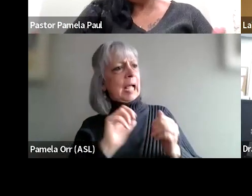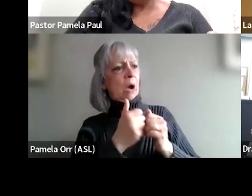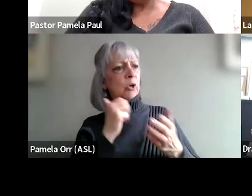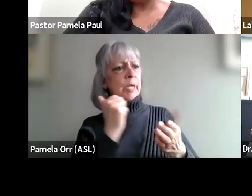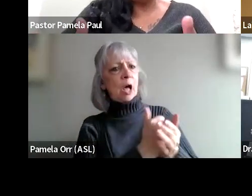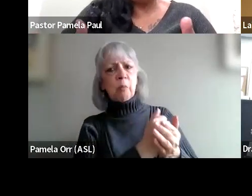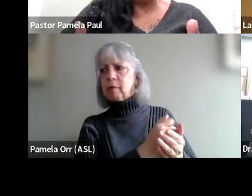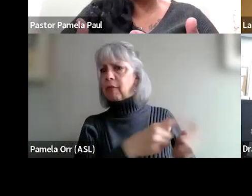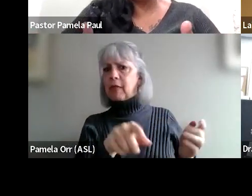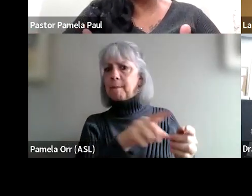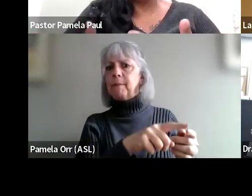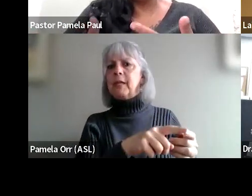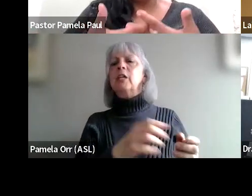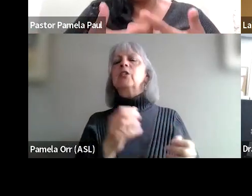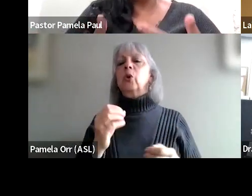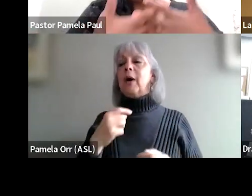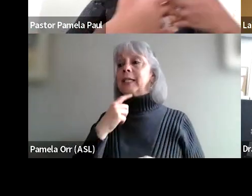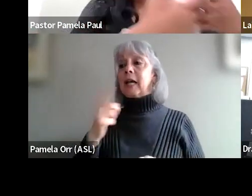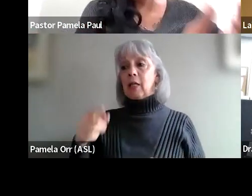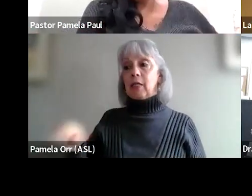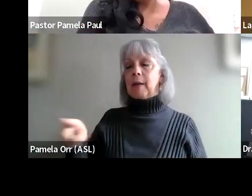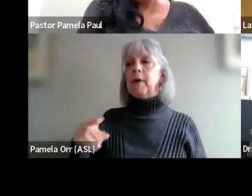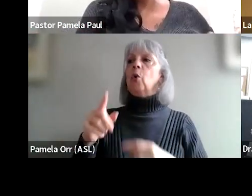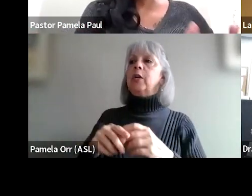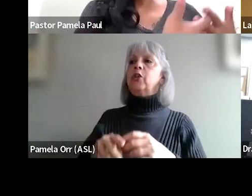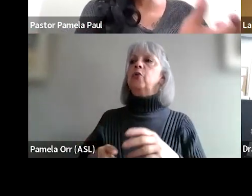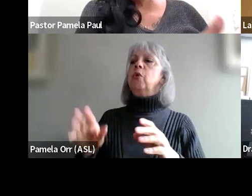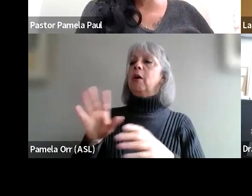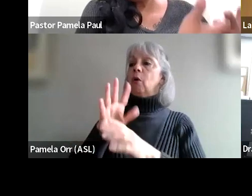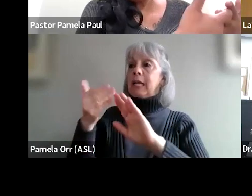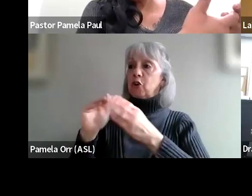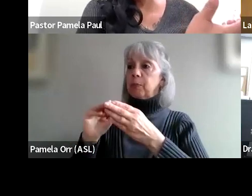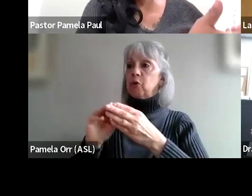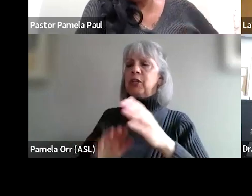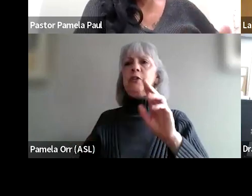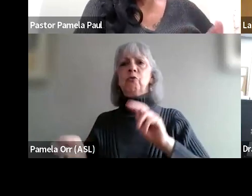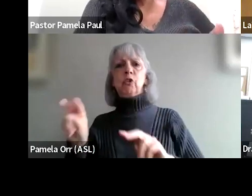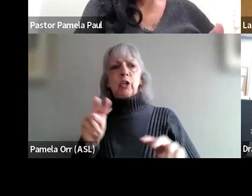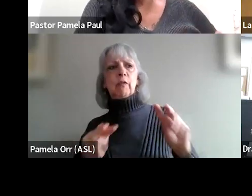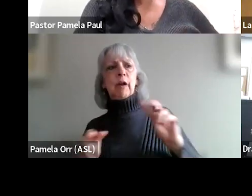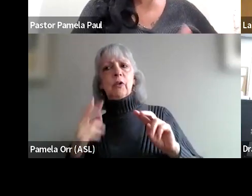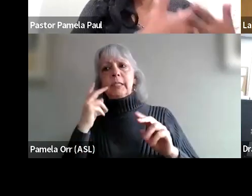Entonces, les digo que cuando miren sus comunidades y vean lo que sucede,